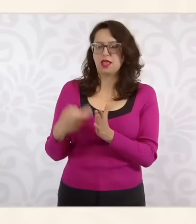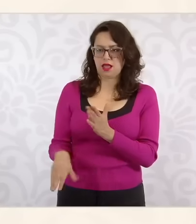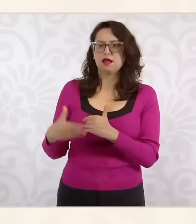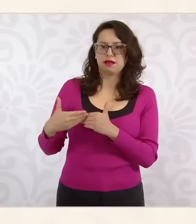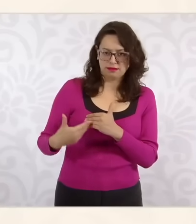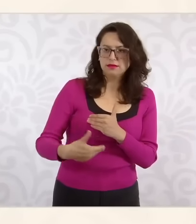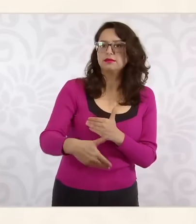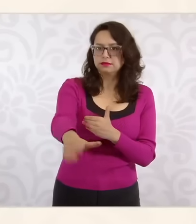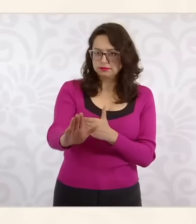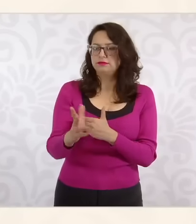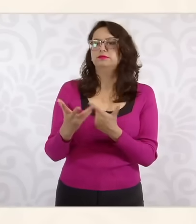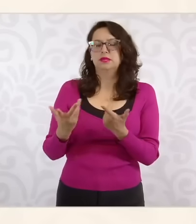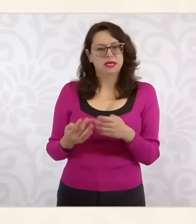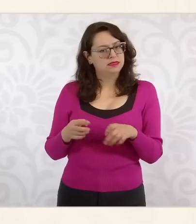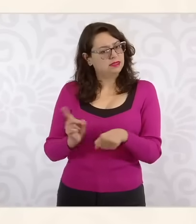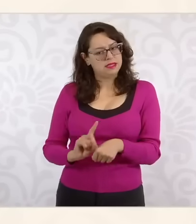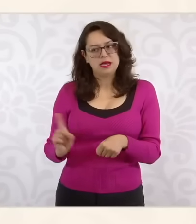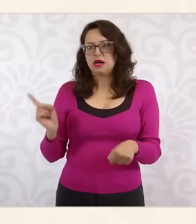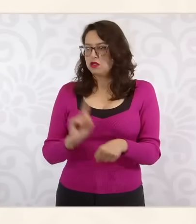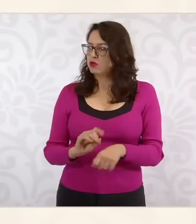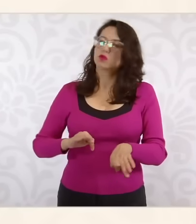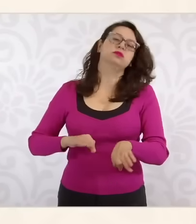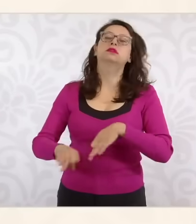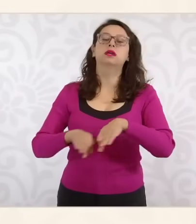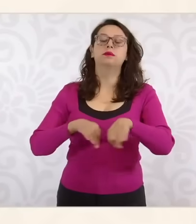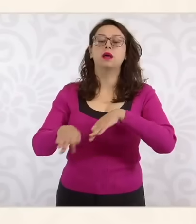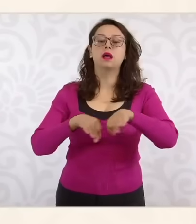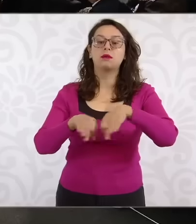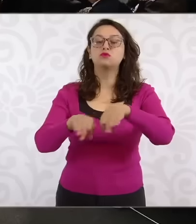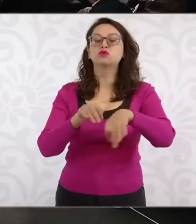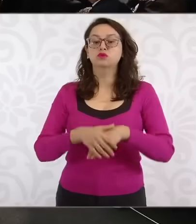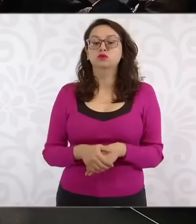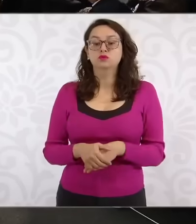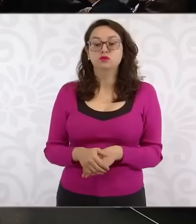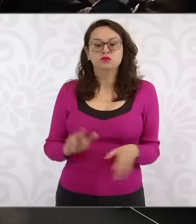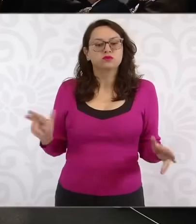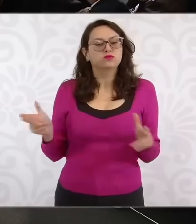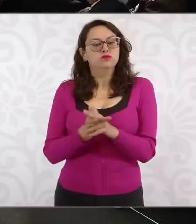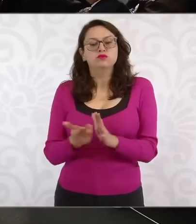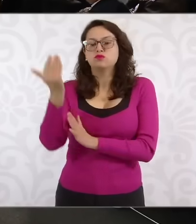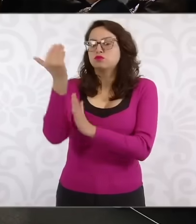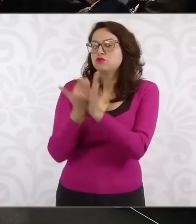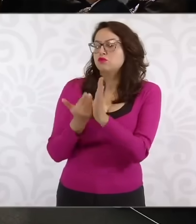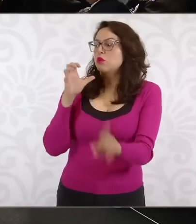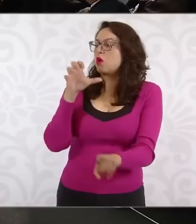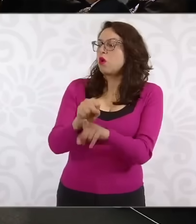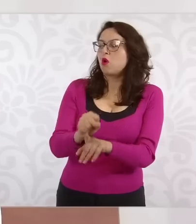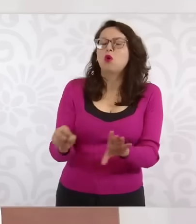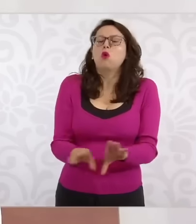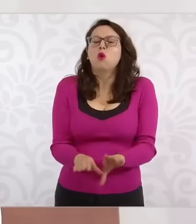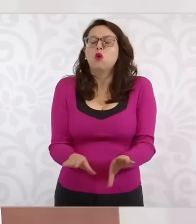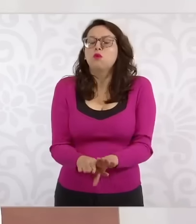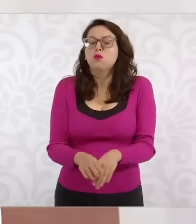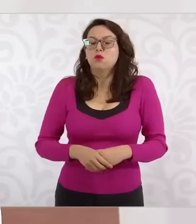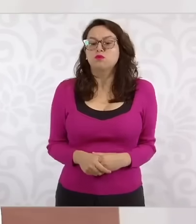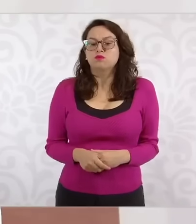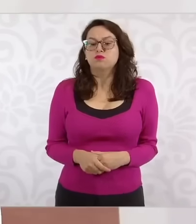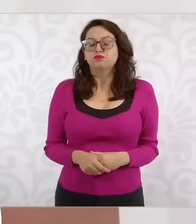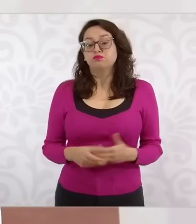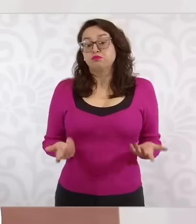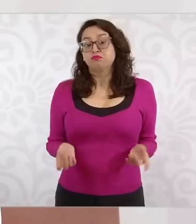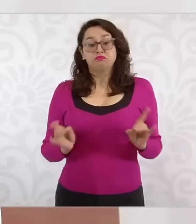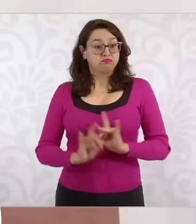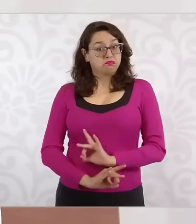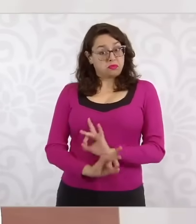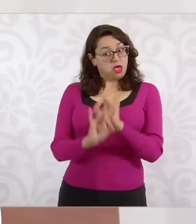trabajo de todos los días. ¿Cómo logramos esto? Porque es importante. Esto no es de casualidad.